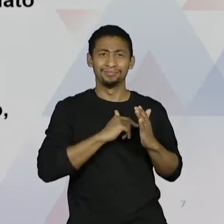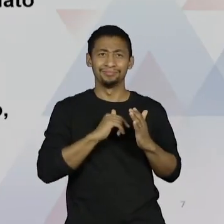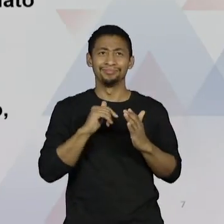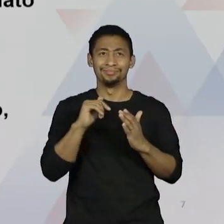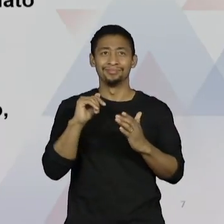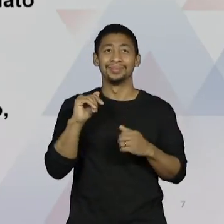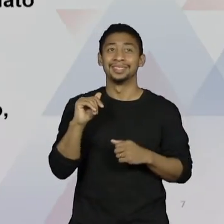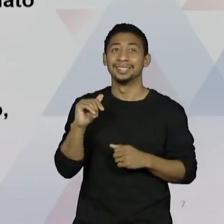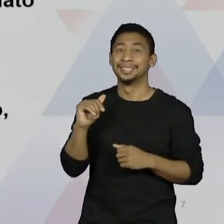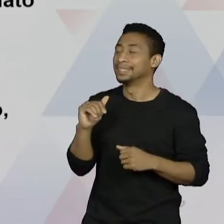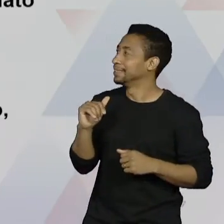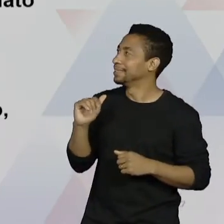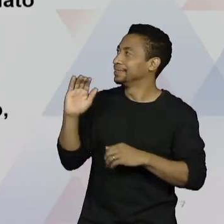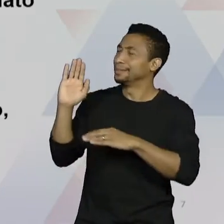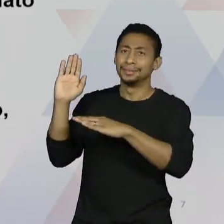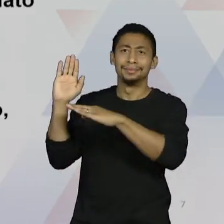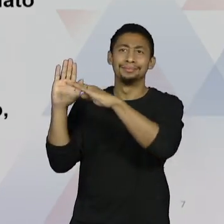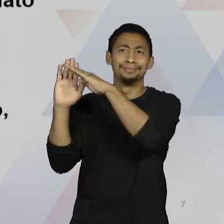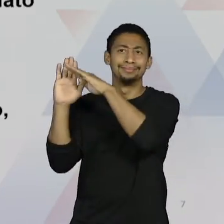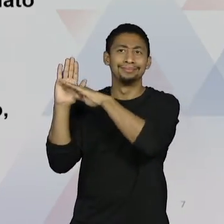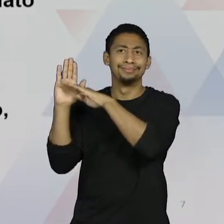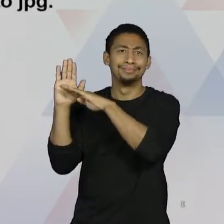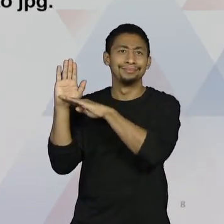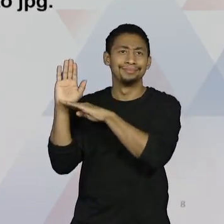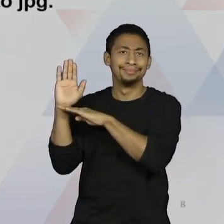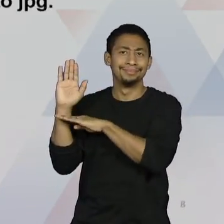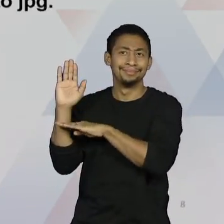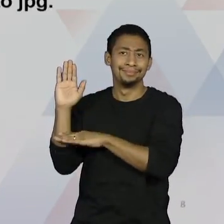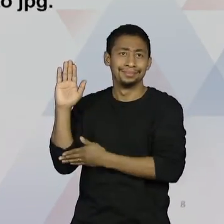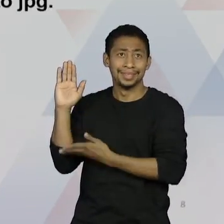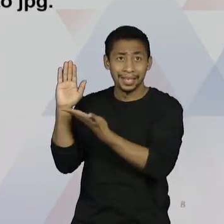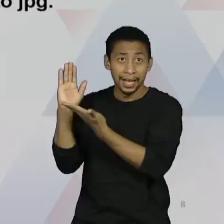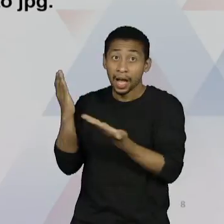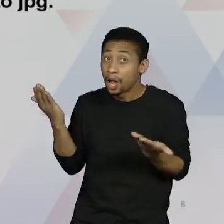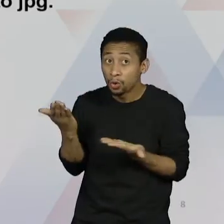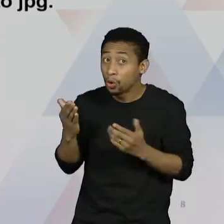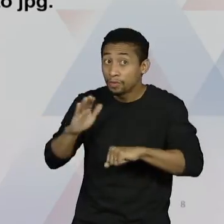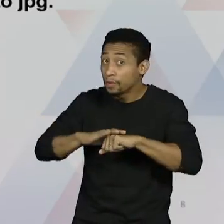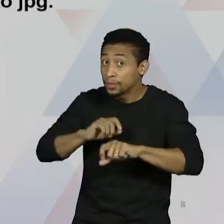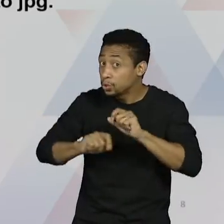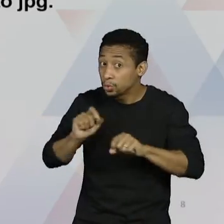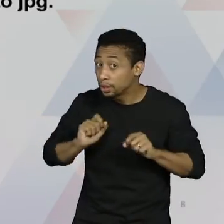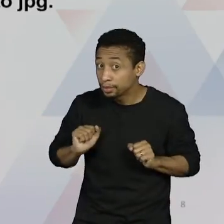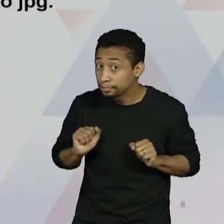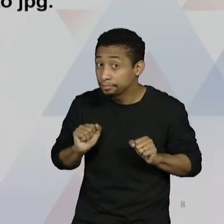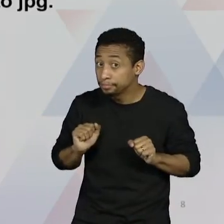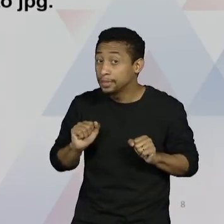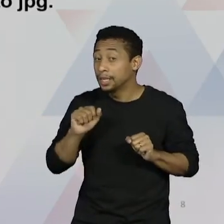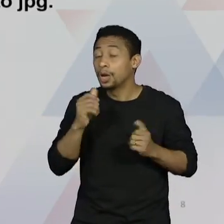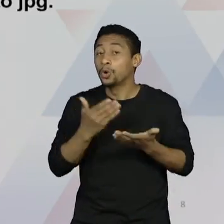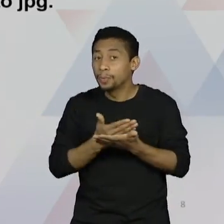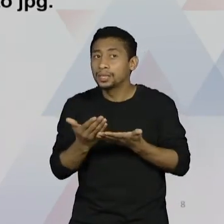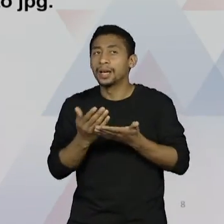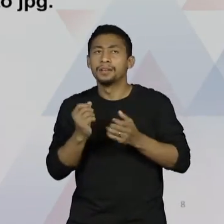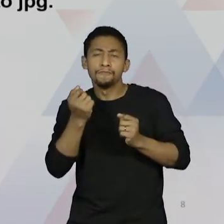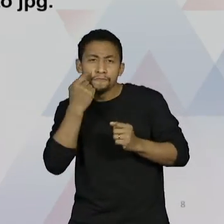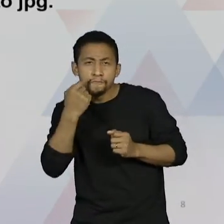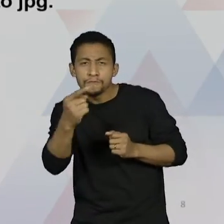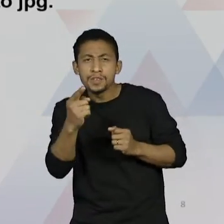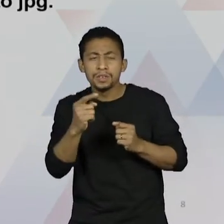QUE SÃO OS REQUISITOS DO SEU SISTEMA. AGORA, É HORA DE FAZER O QUÊ? AGORA É O MOMENTO DE CLICAR NOS REQUISITOS. TERMINOU A SOLUÇÃO, APRESENTOU?